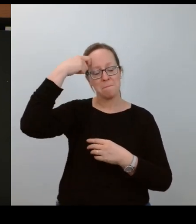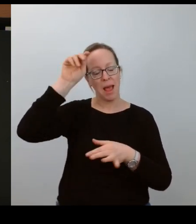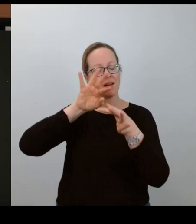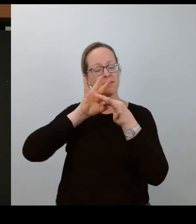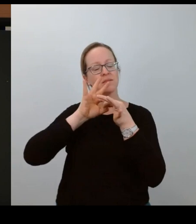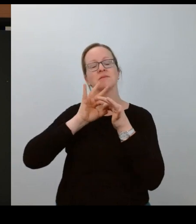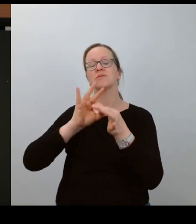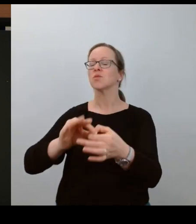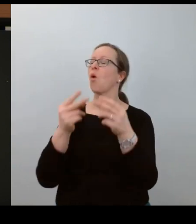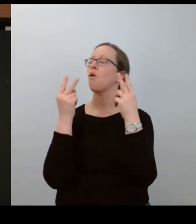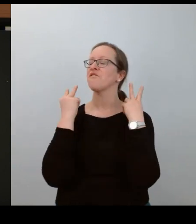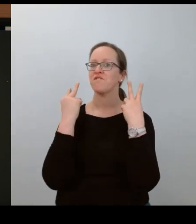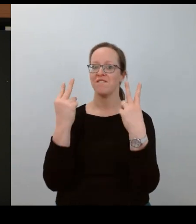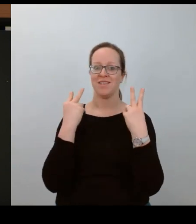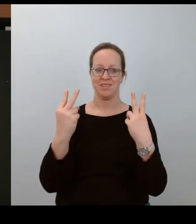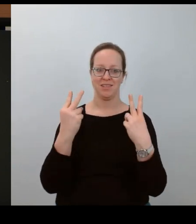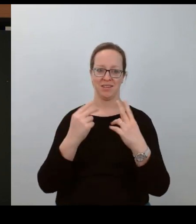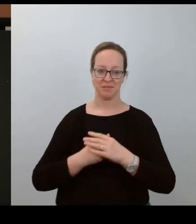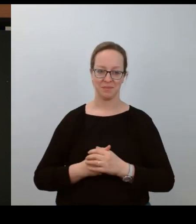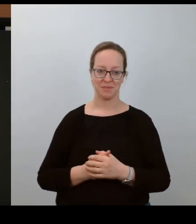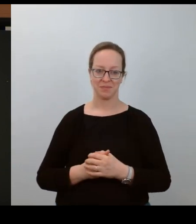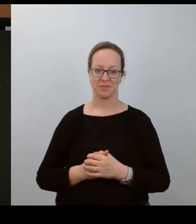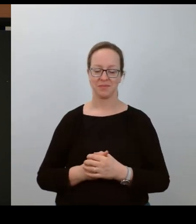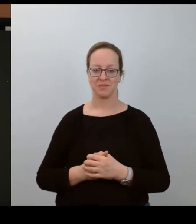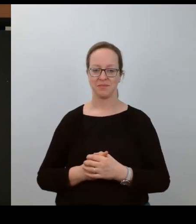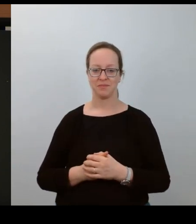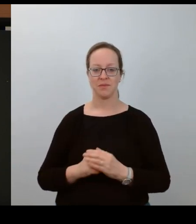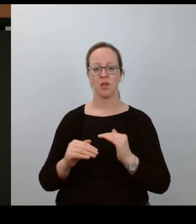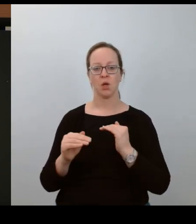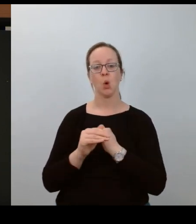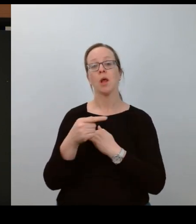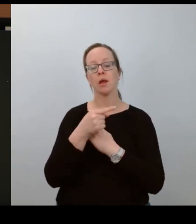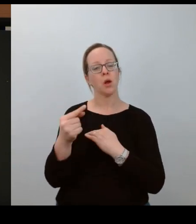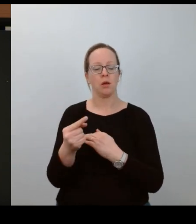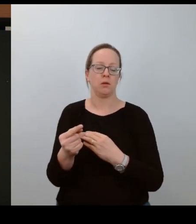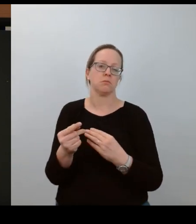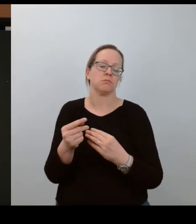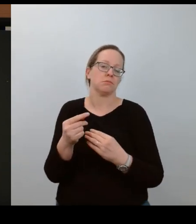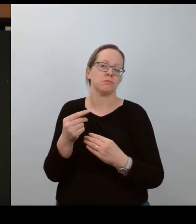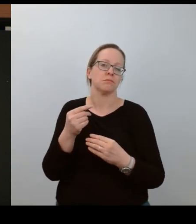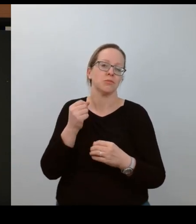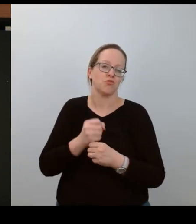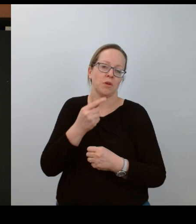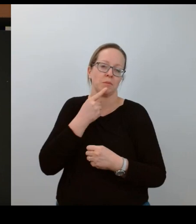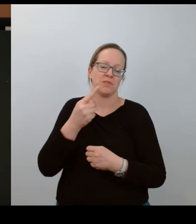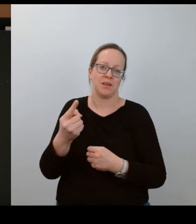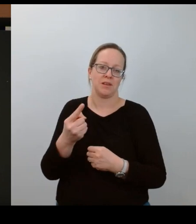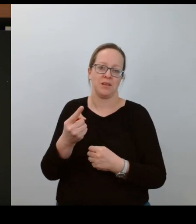arbeiten in Berlin prekär. Wer die Kulturlandschaft kennt, weiß, dass nahmen neben den